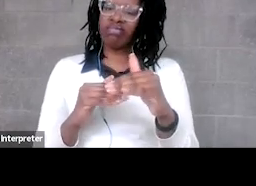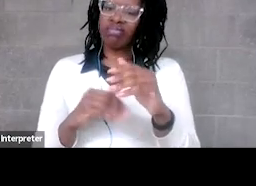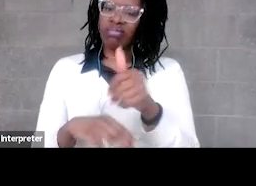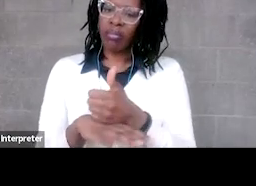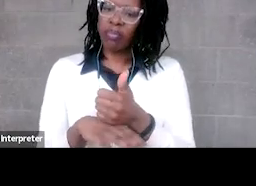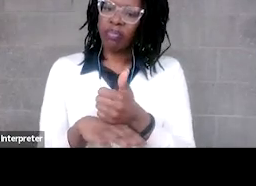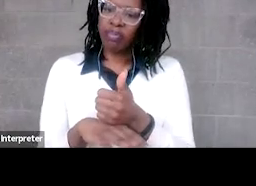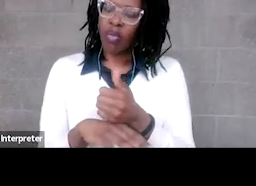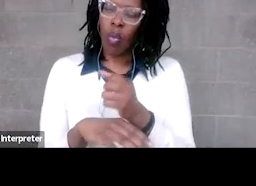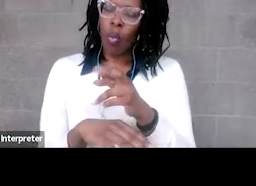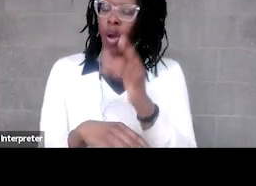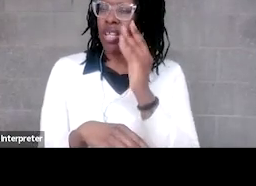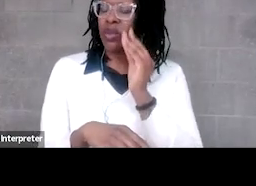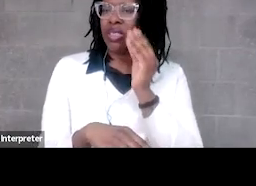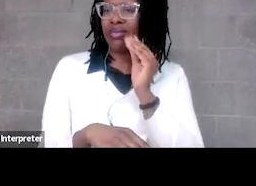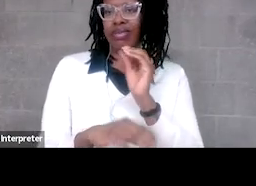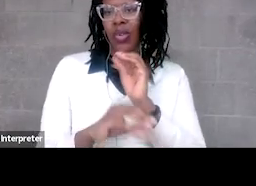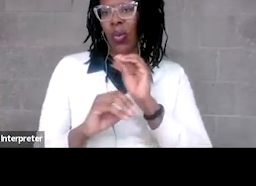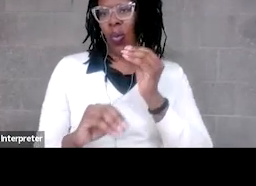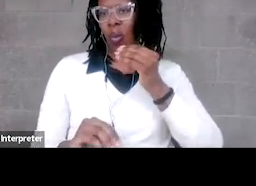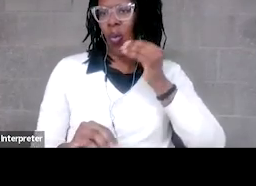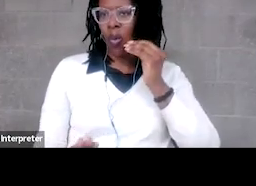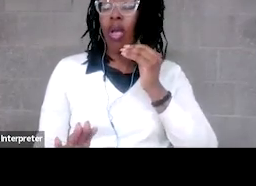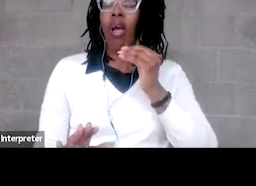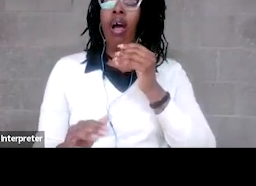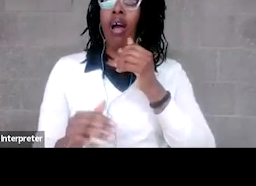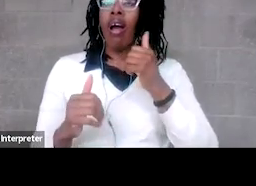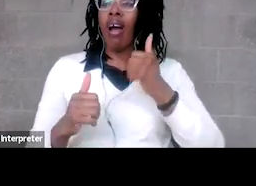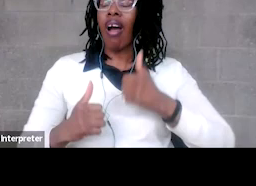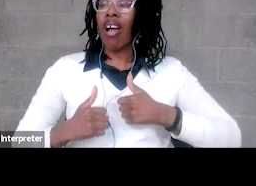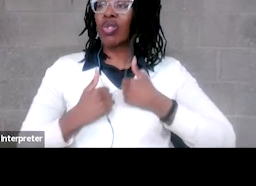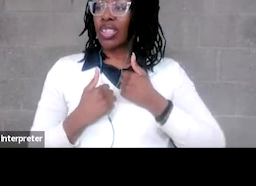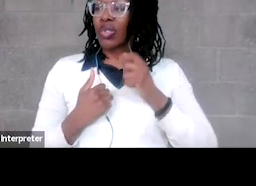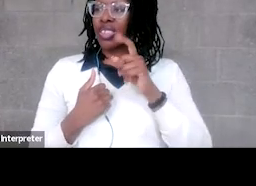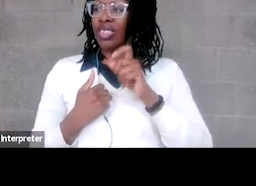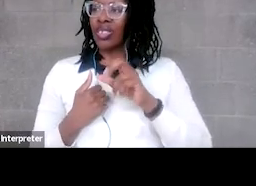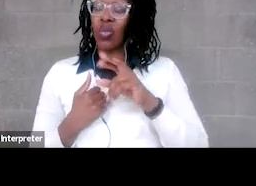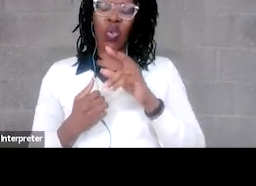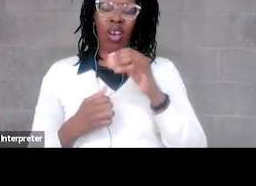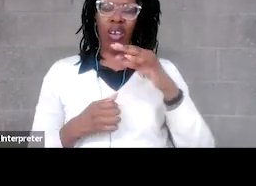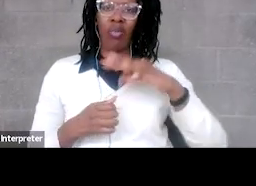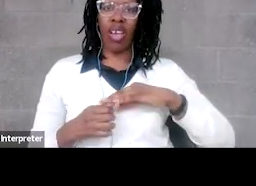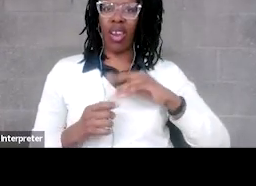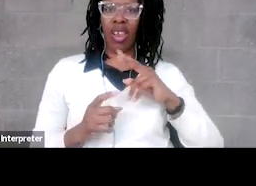sobre direcciones o información de crédito cuando crean una cuenta,